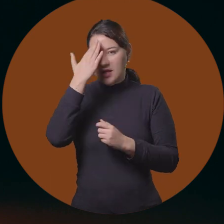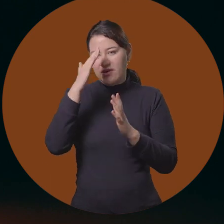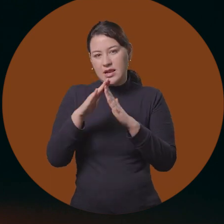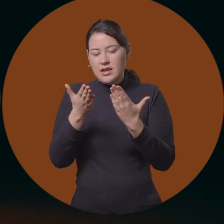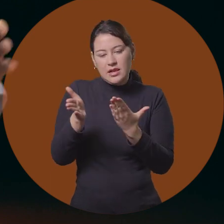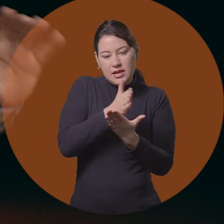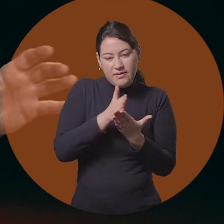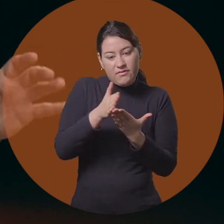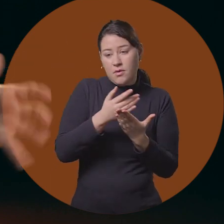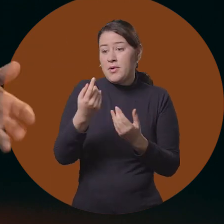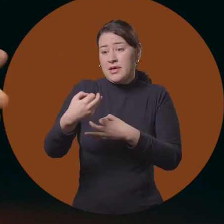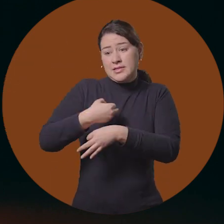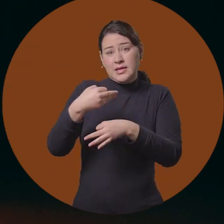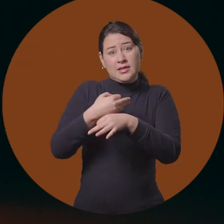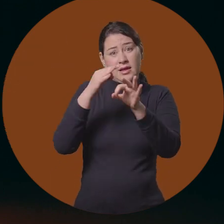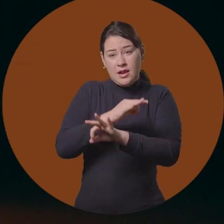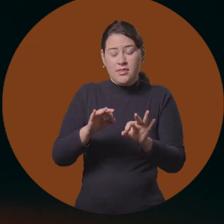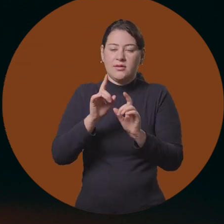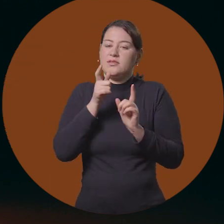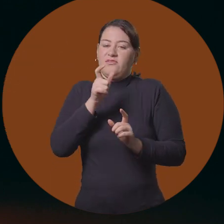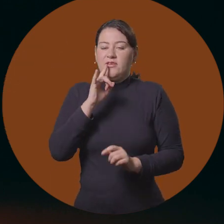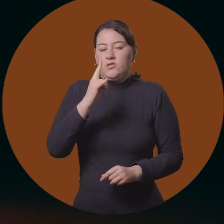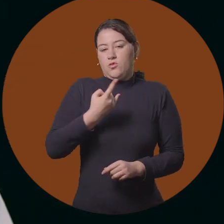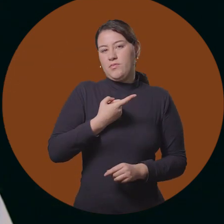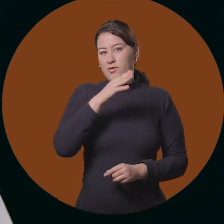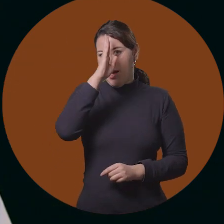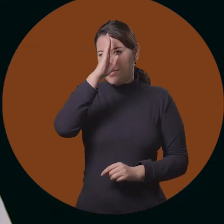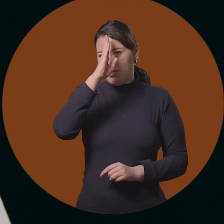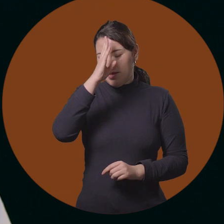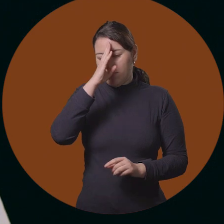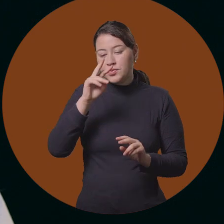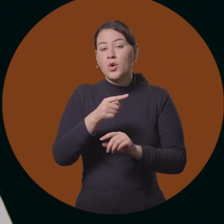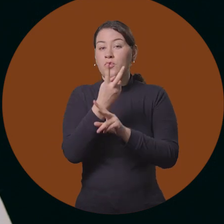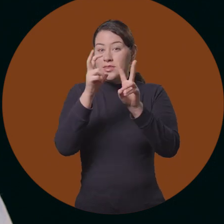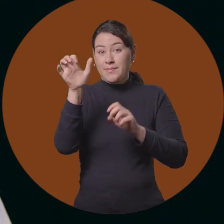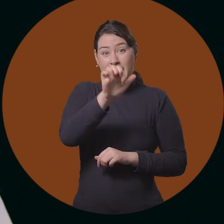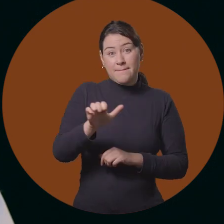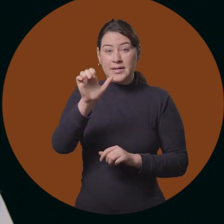Si no me lo enseñaron, entonces es una cuestión mía que yo tengo que aprenderlo. Una de las cosas que hacemos en la empresa es, a todos los que entran